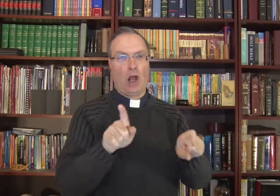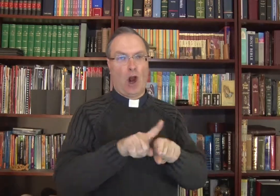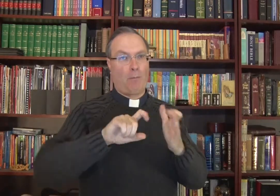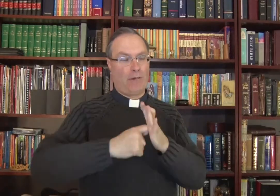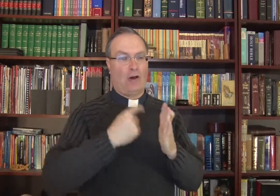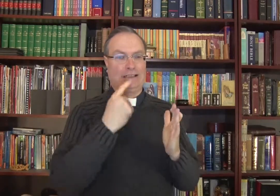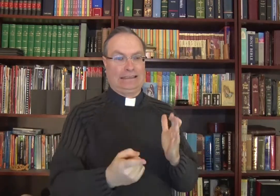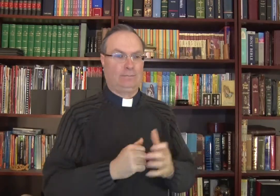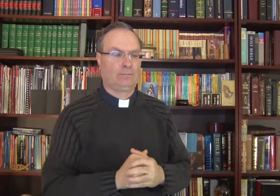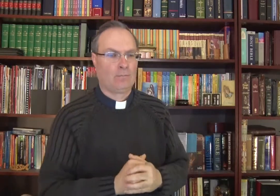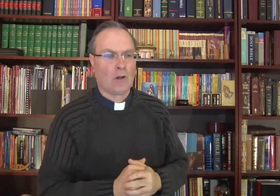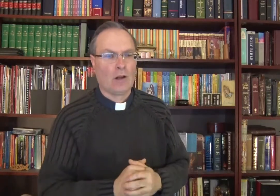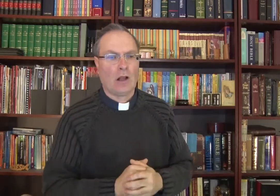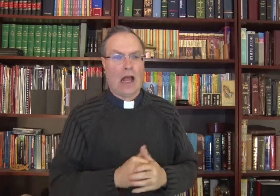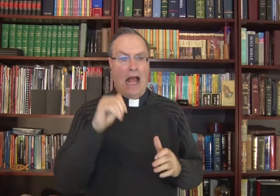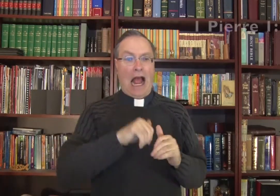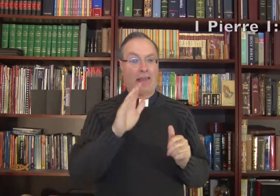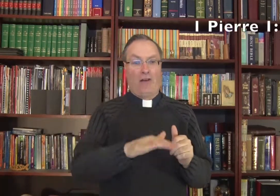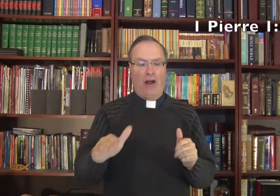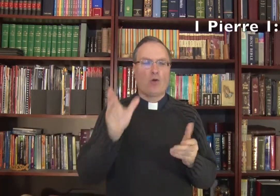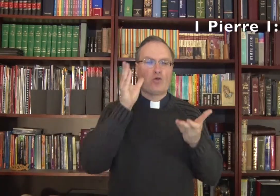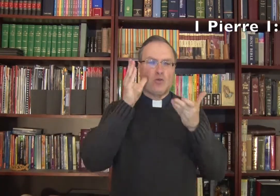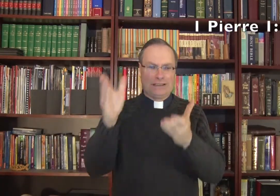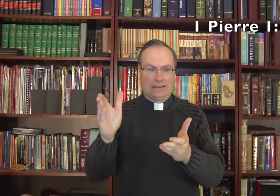comme Pierre le disait: «En enfants obéissants,